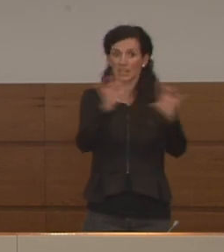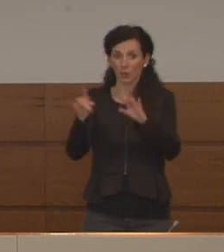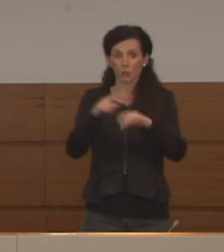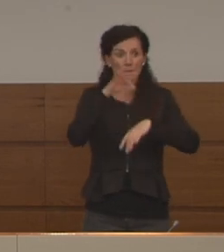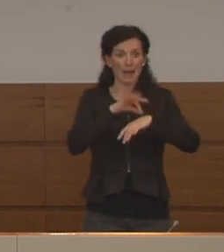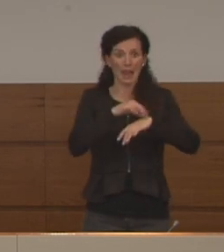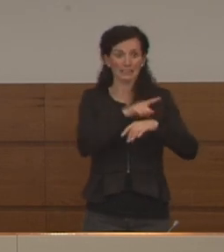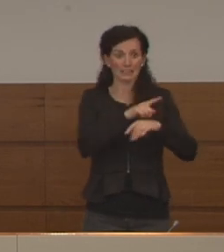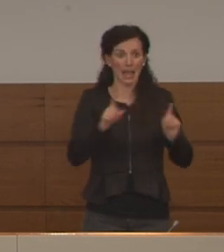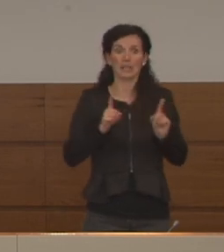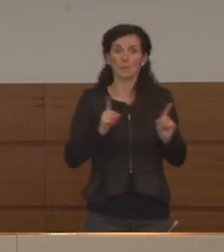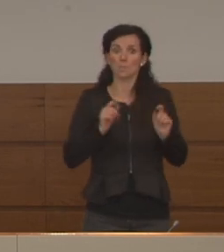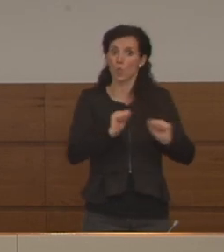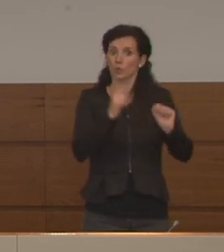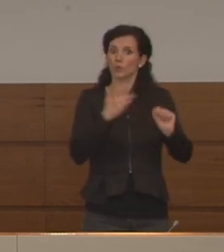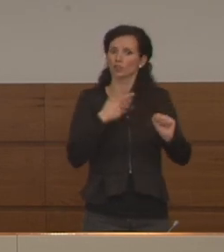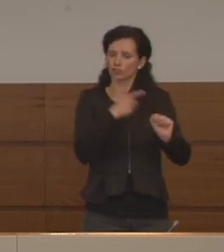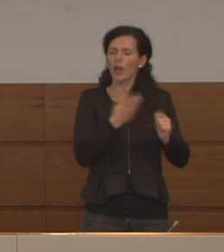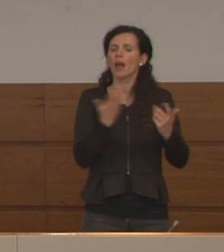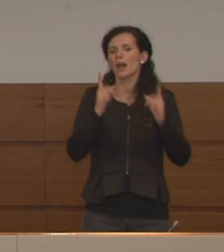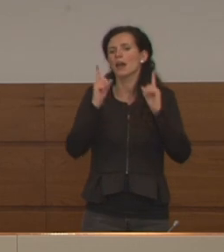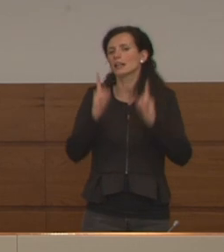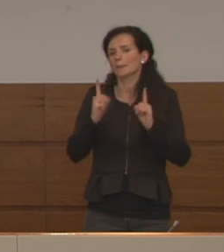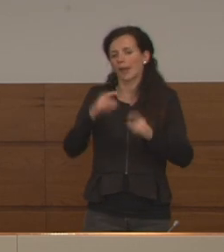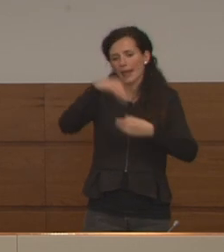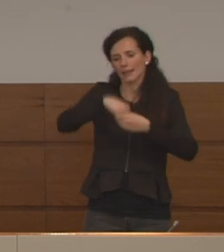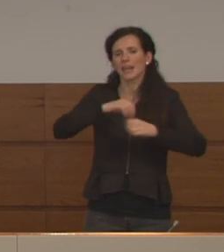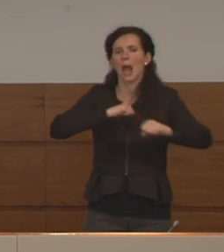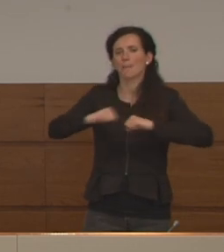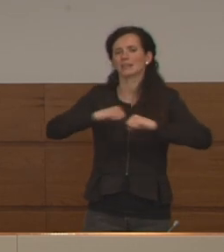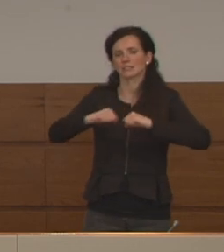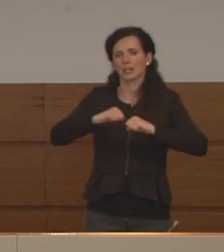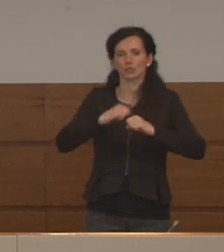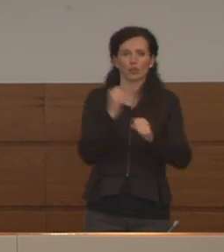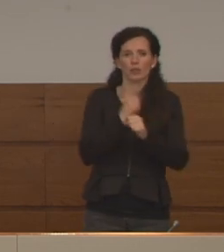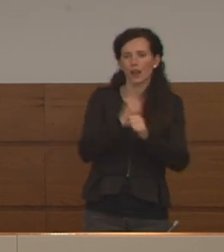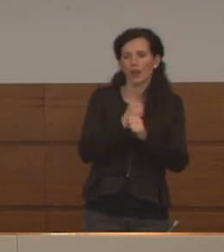Questo dipenderà da ciascuna amministrazione, dalla scelta che faranno.